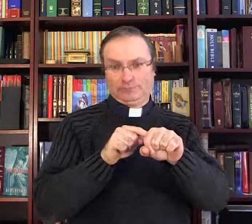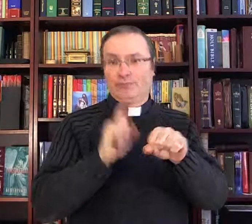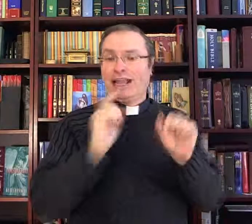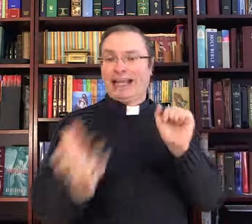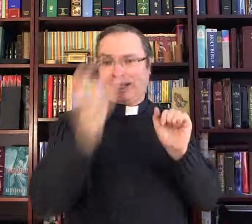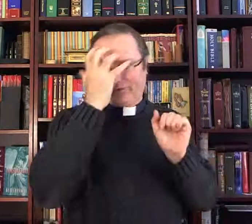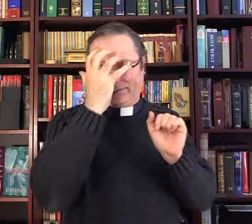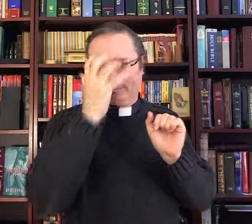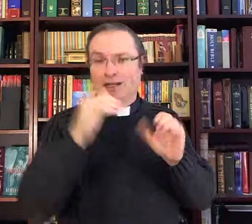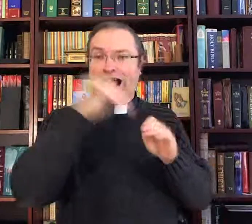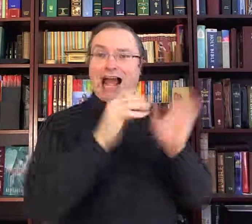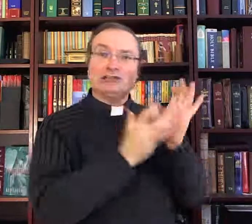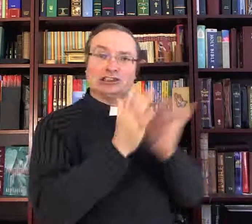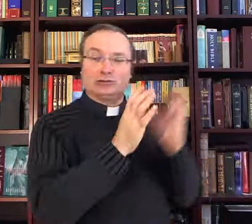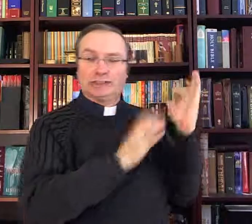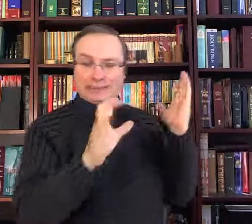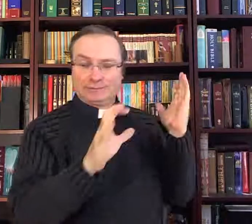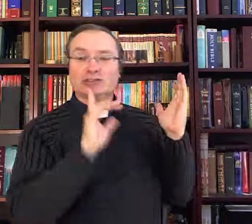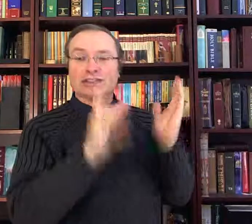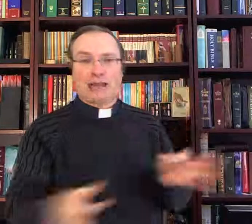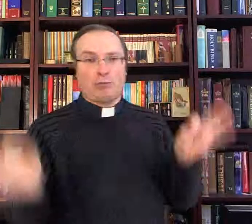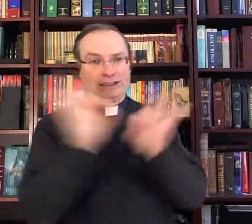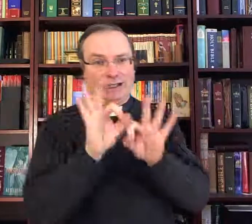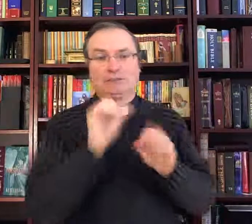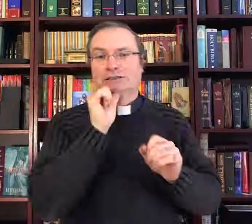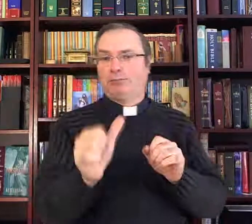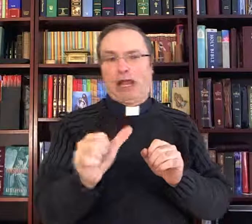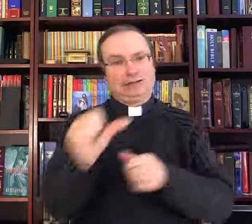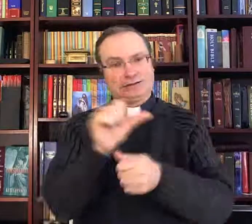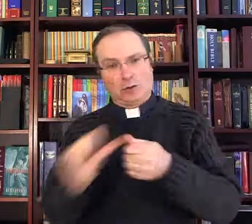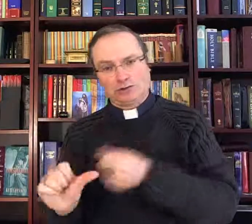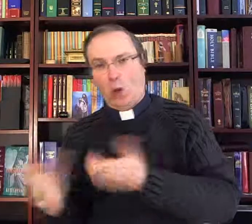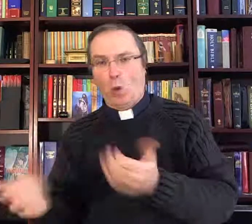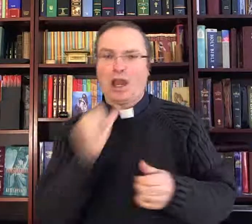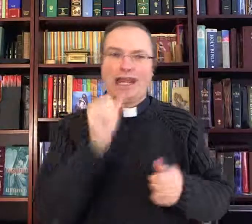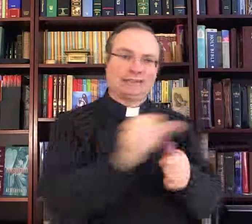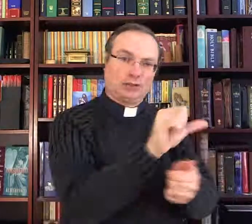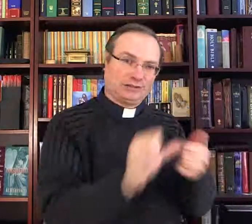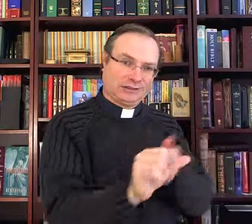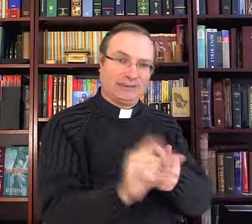En effet, en Jésus-Christ, ce qui a de l'importance, ce n'est ni la circoncision ni l'incirconcision,